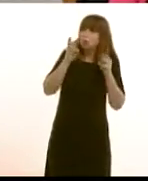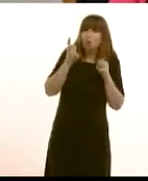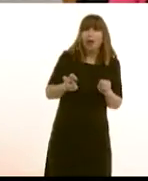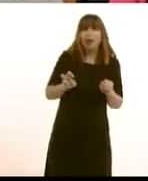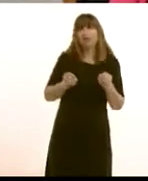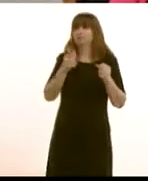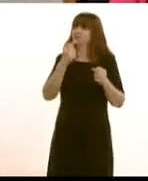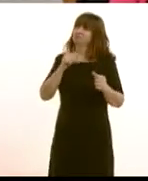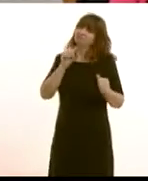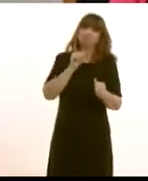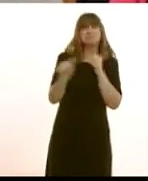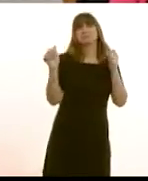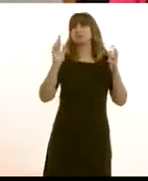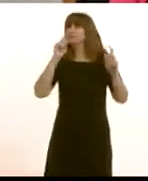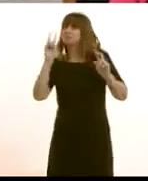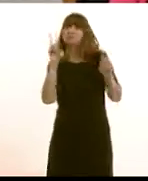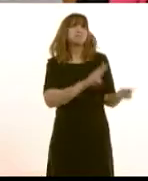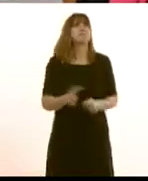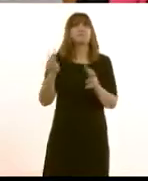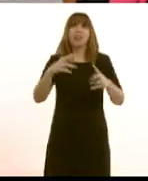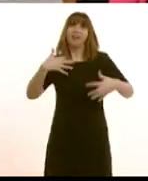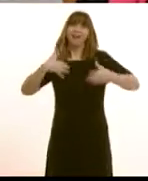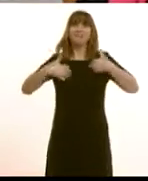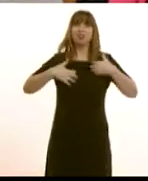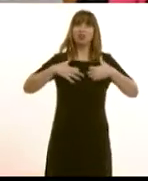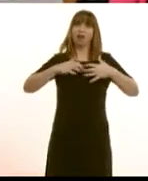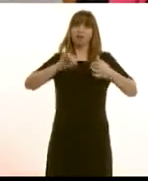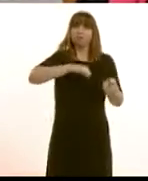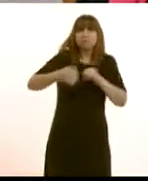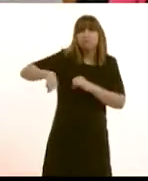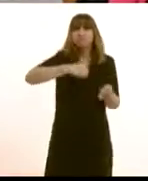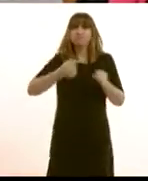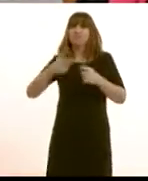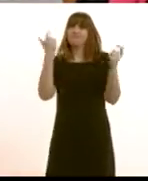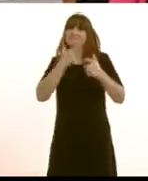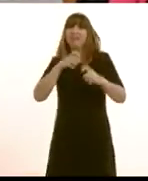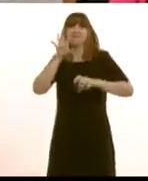menter a sbri.í Felly, dyna beth rydym ni wediíi wneud fel Llywodraeth, a dyna beth